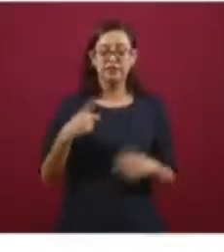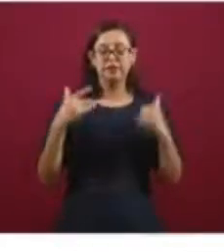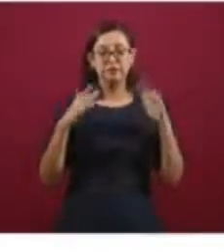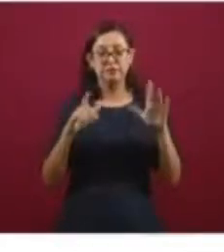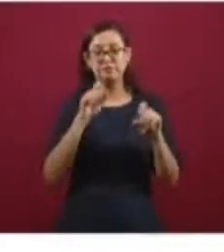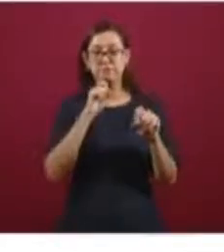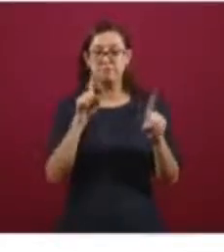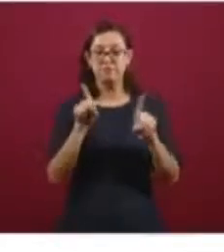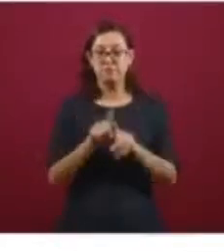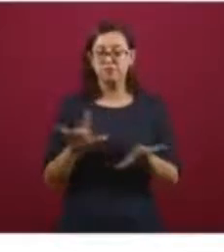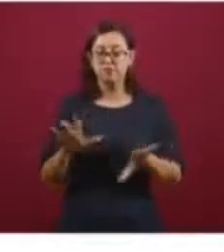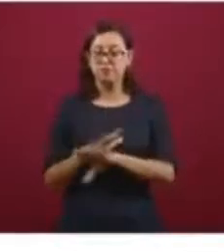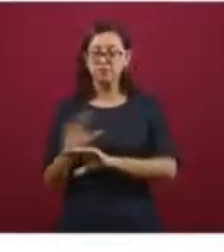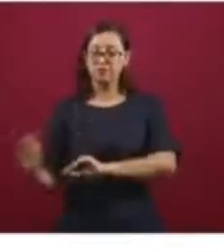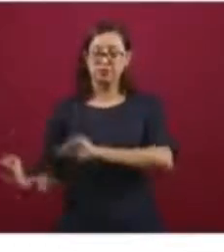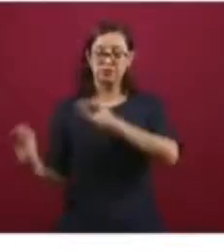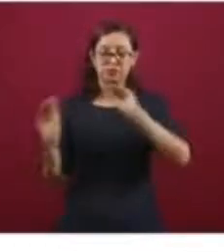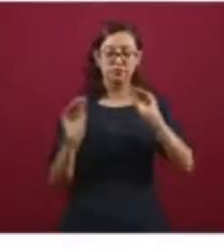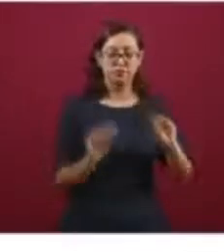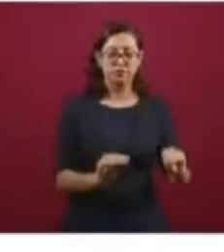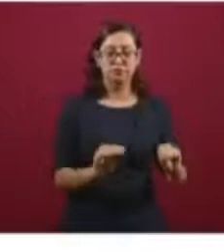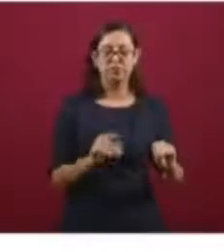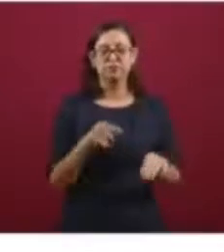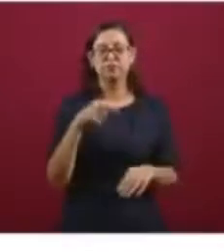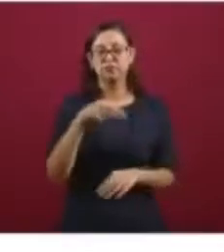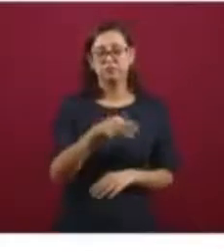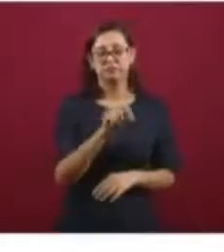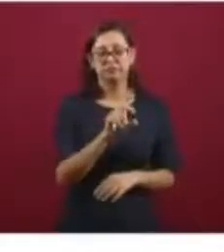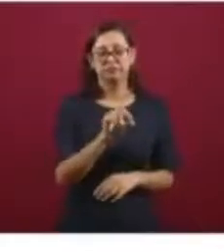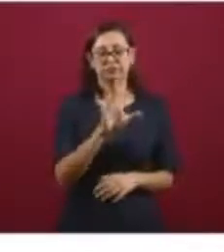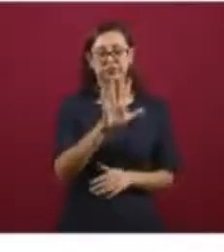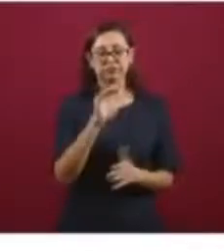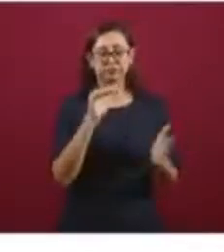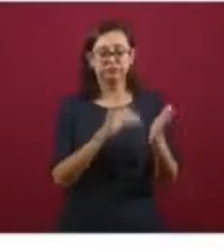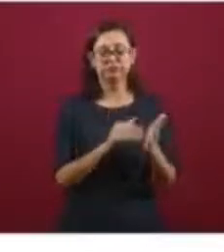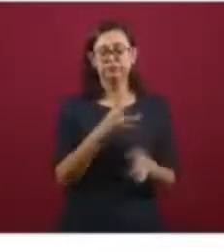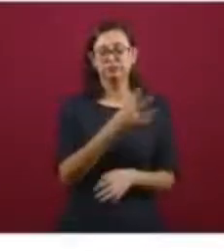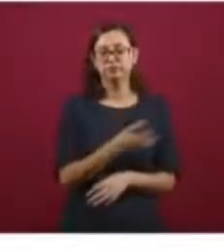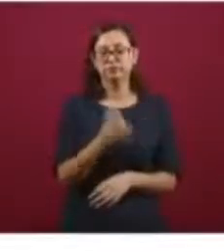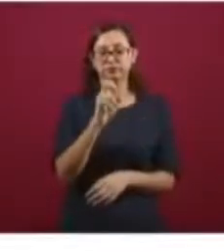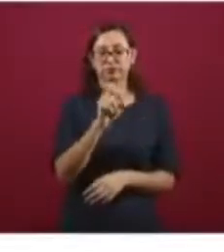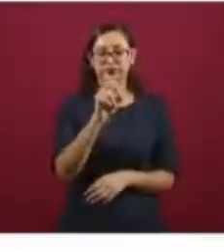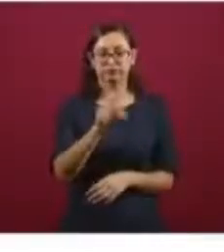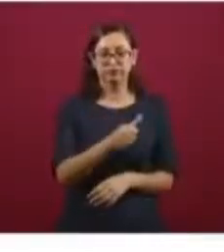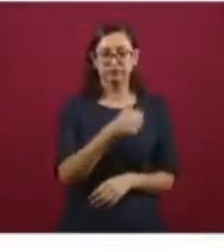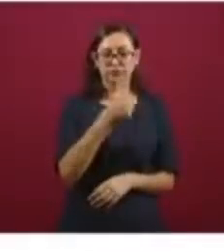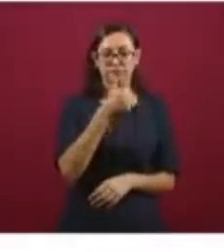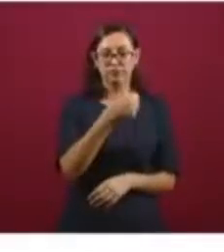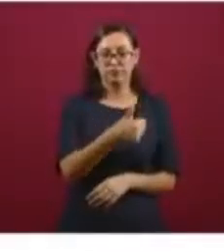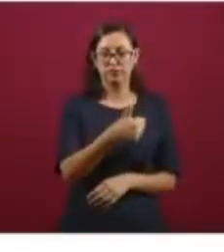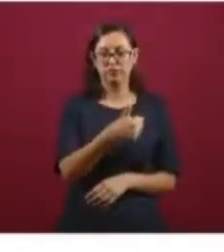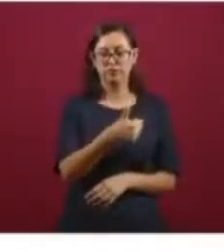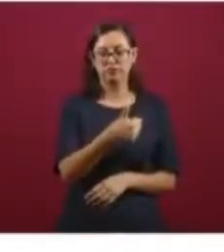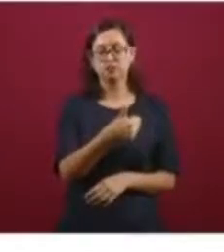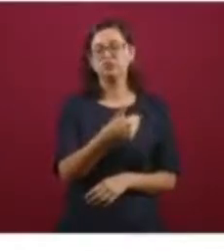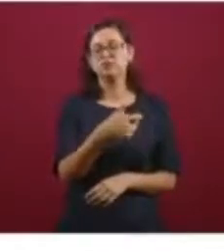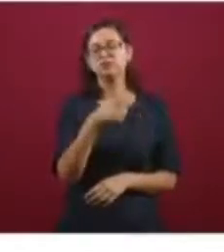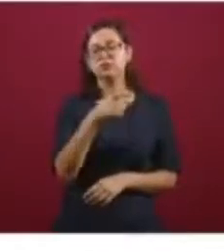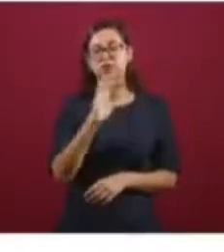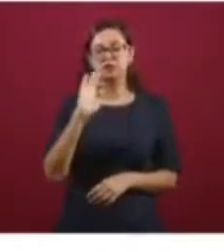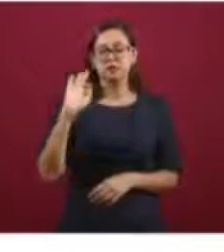Nacional-, tenemos de un efectivo de 35 mil 436 que las fuerzas federales y gendarmería